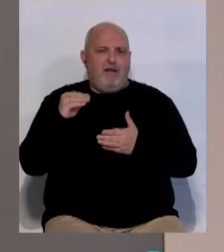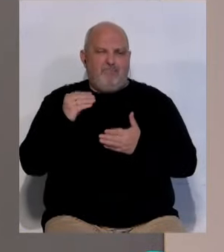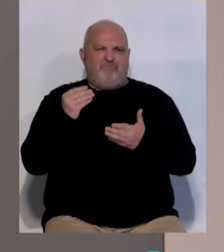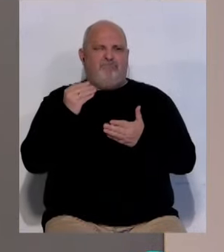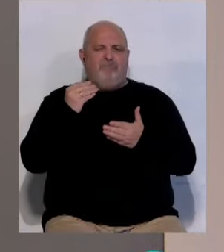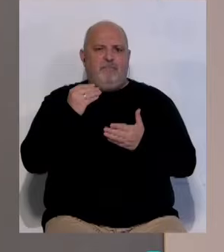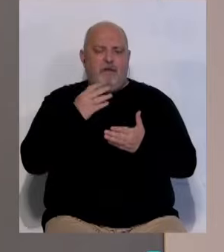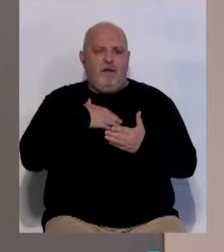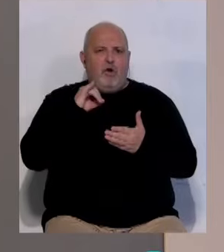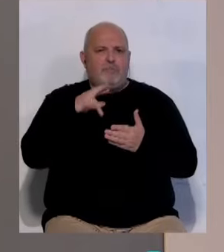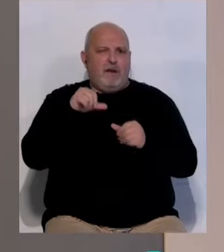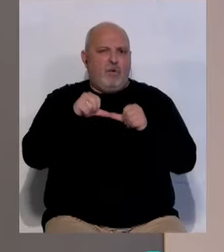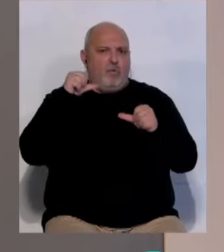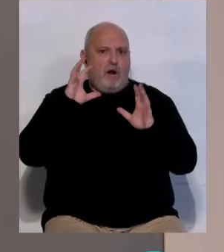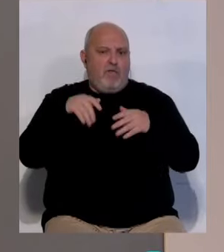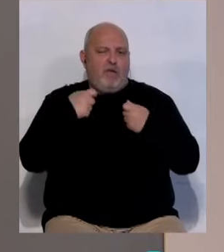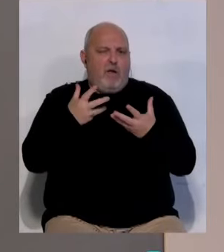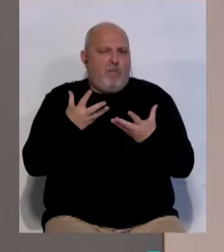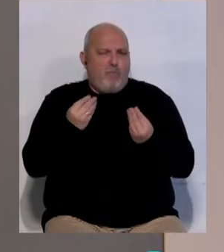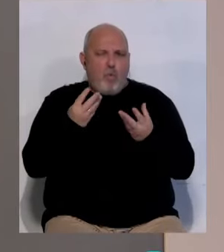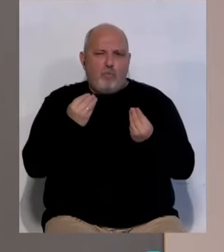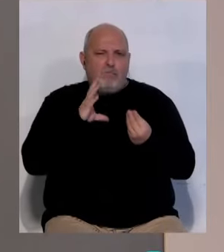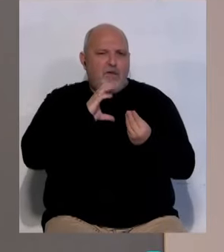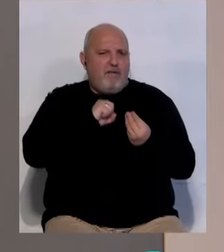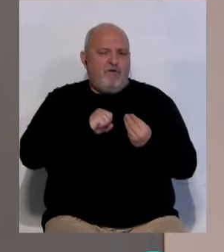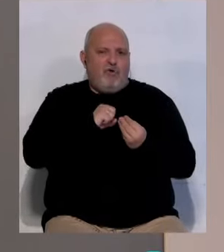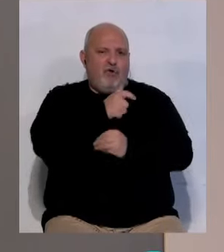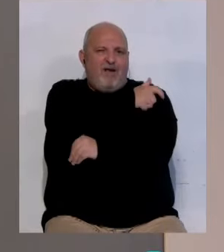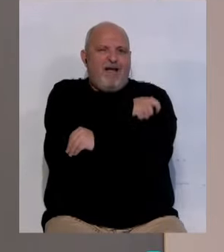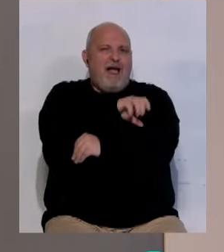persona que le ha dado muchísimo al Cádiz ha sido un magnífico capitán ha sido un magnífico capitán